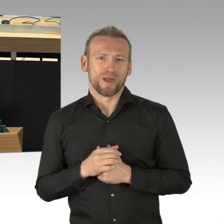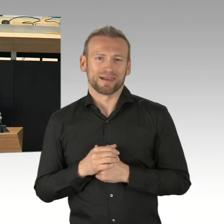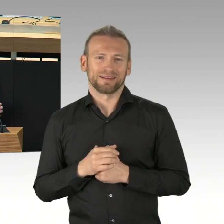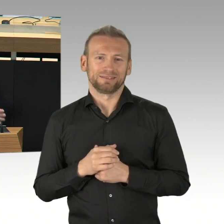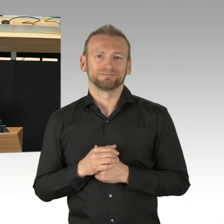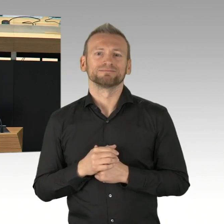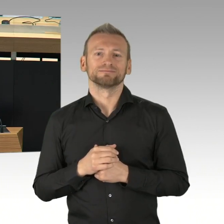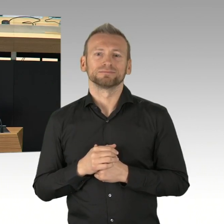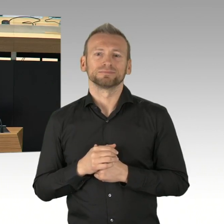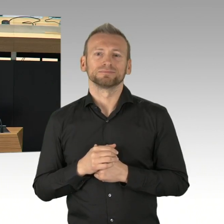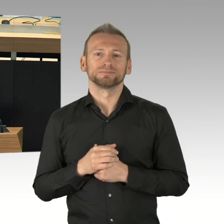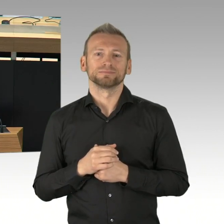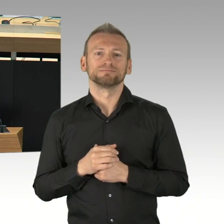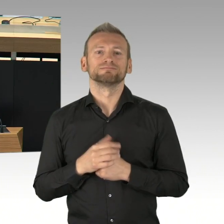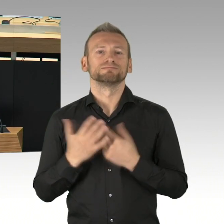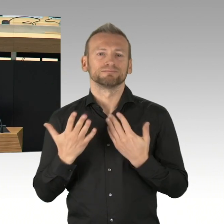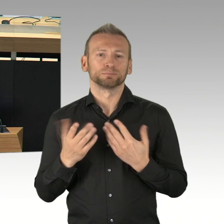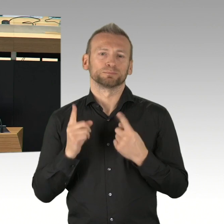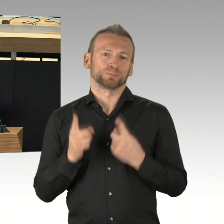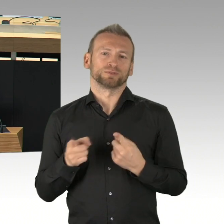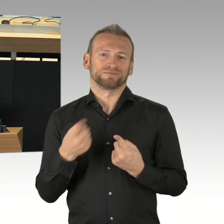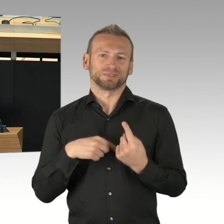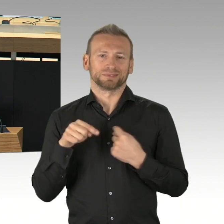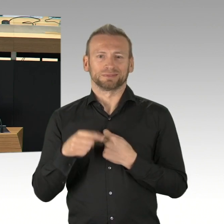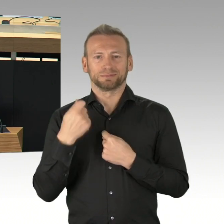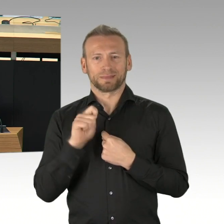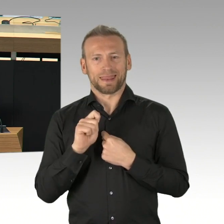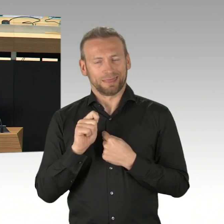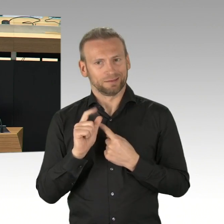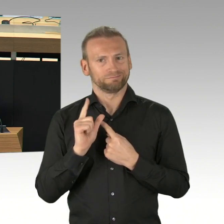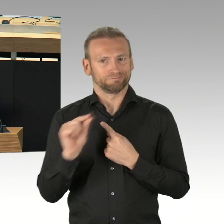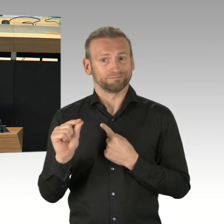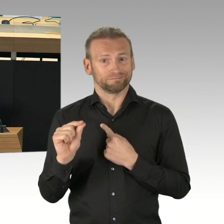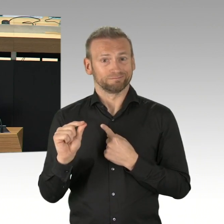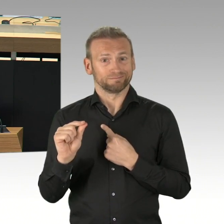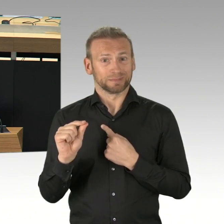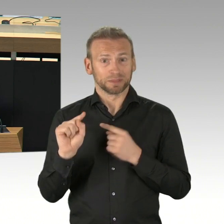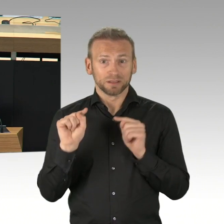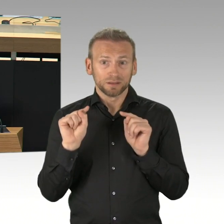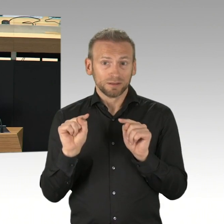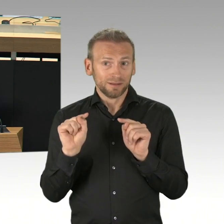Lassen Sie uns gemeinsam daran arbeiten, dass wir zu mehr Wohnungsbau kommen, zu genügend Wohnungsbau.